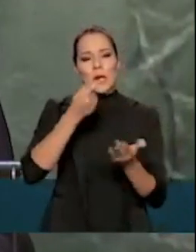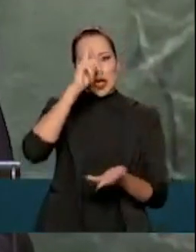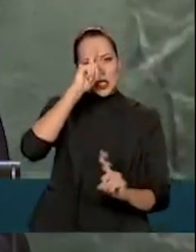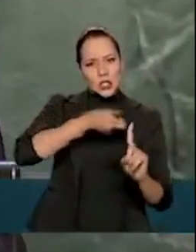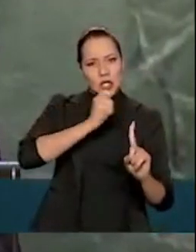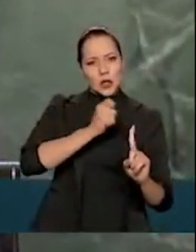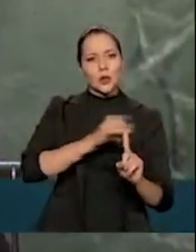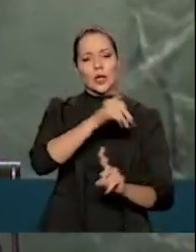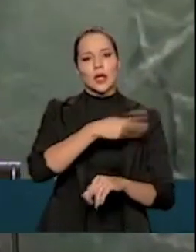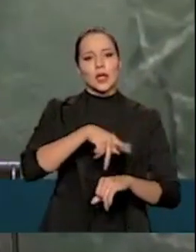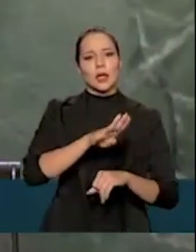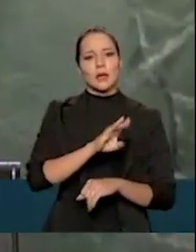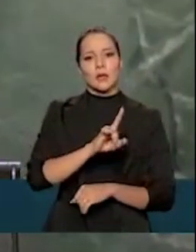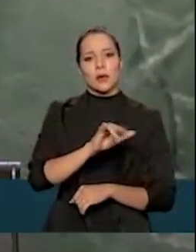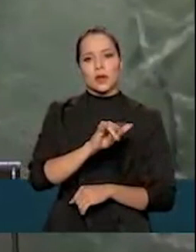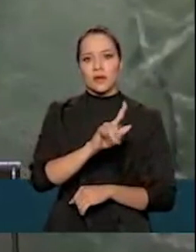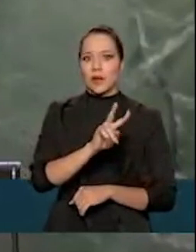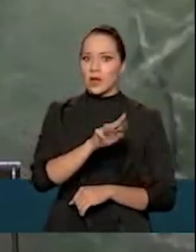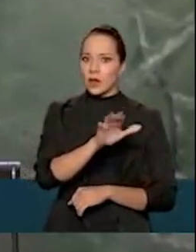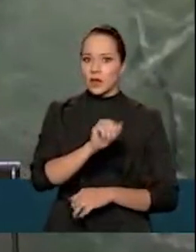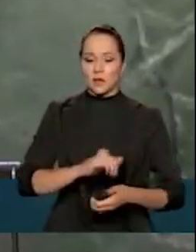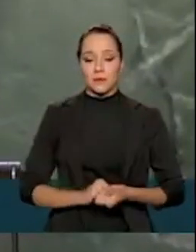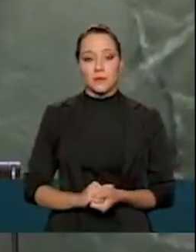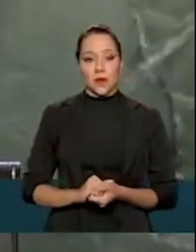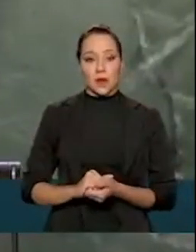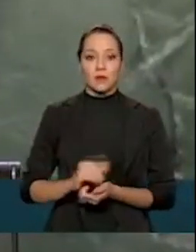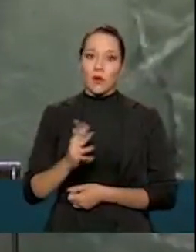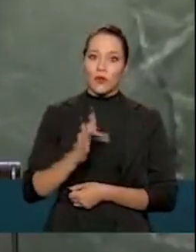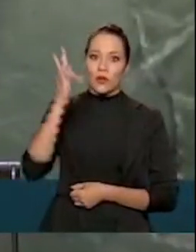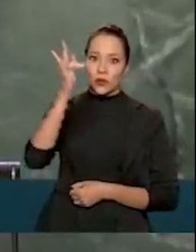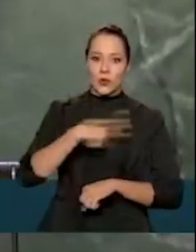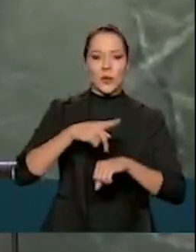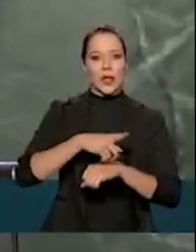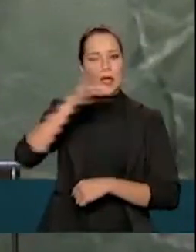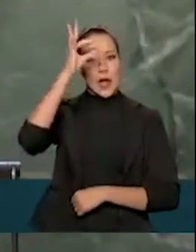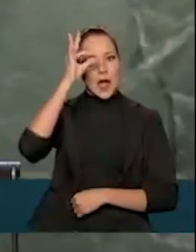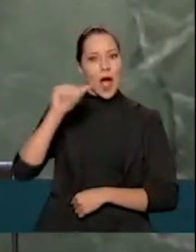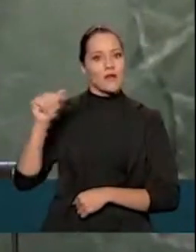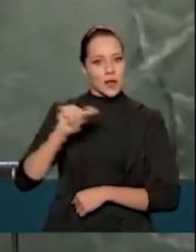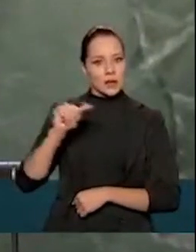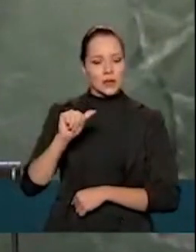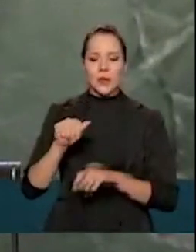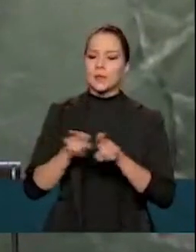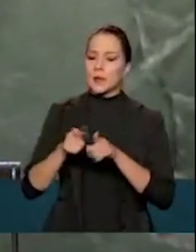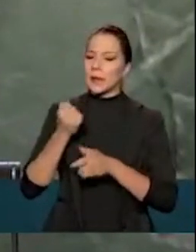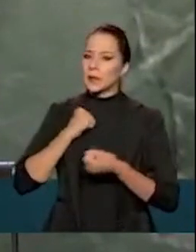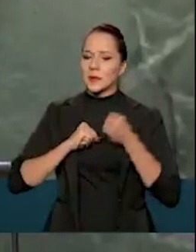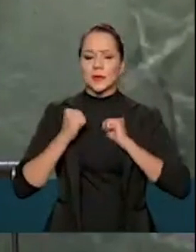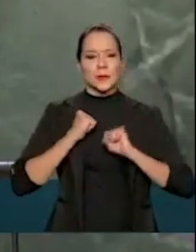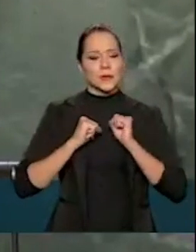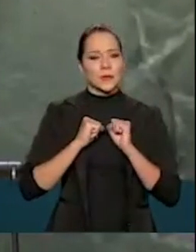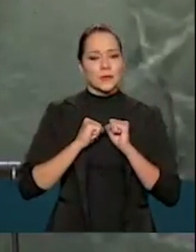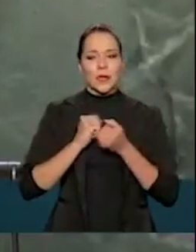bolivariana e o futuro do Afeganistão tá vendo nos causa profunda apreensão consideremos visto